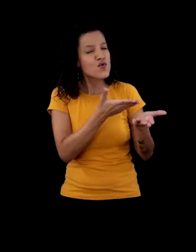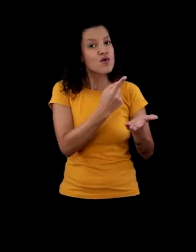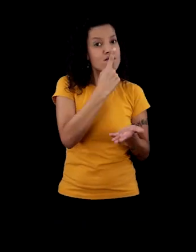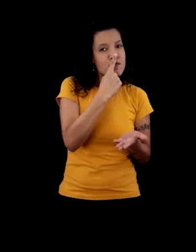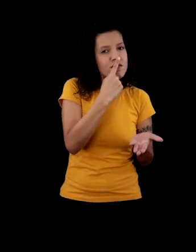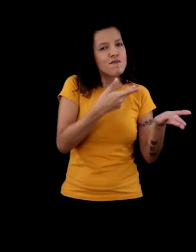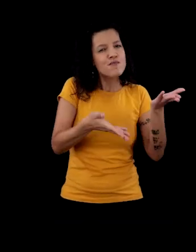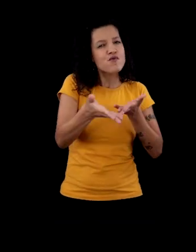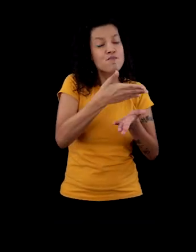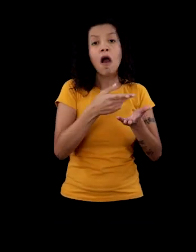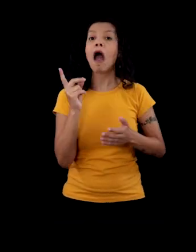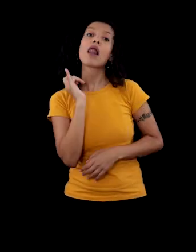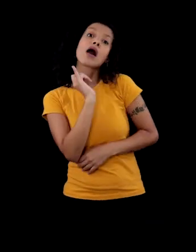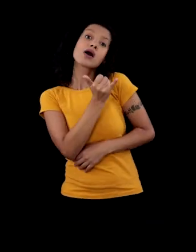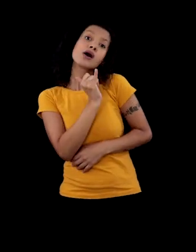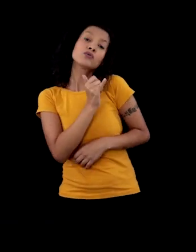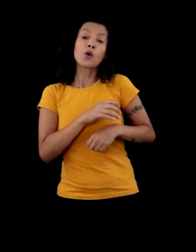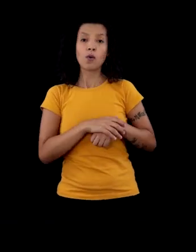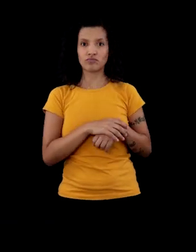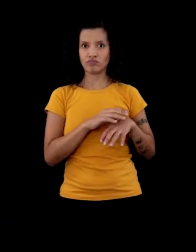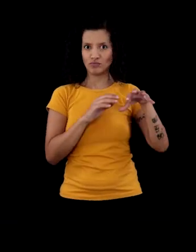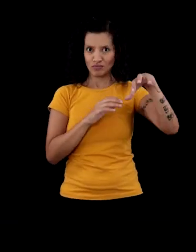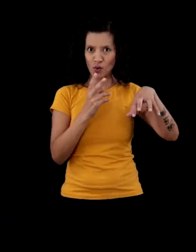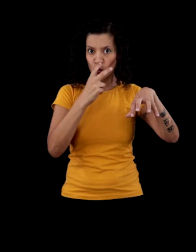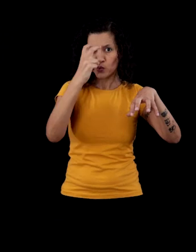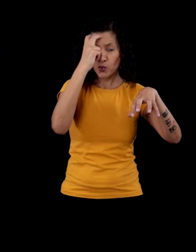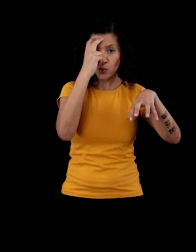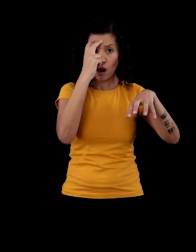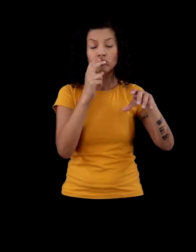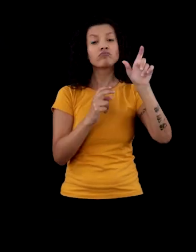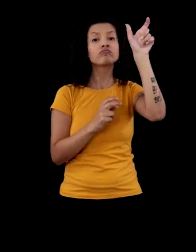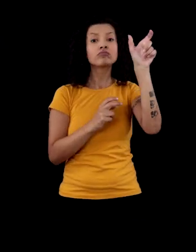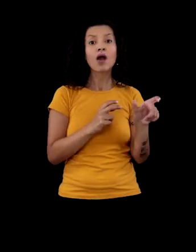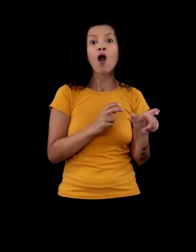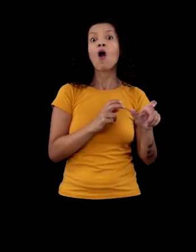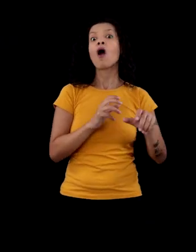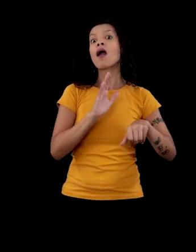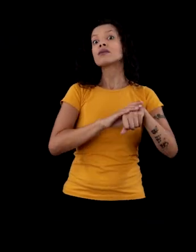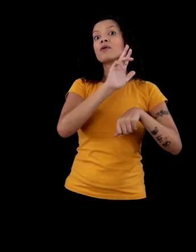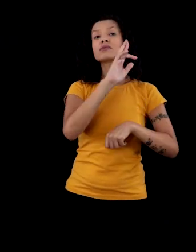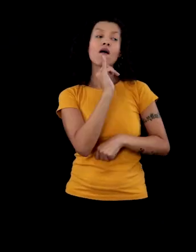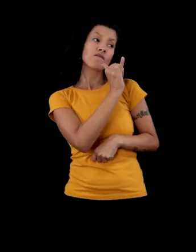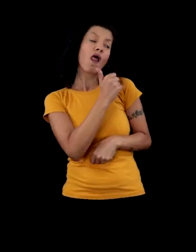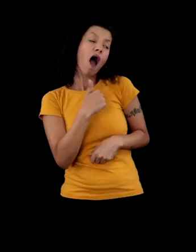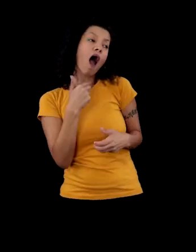e disse para uma das pessoas que organizavam o evento, do ponto de cultura, que ela cantava,